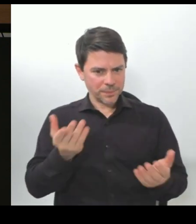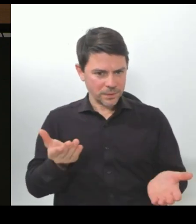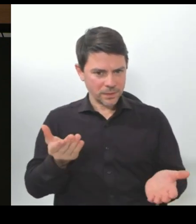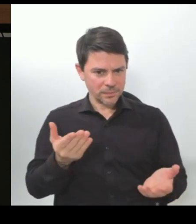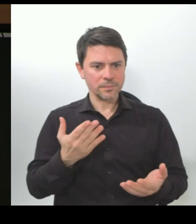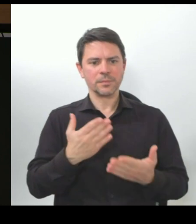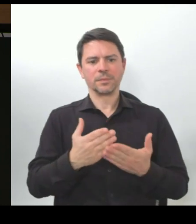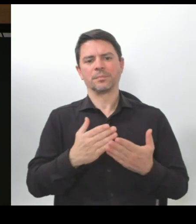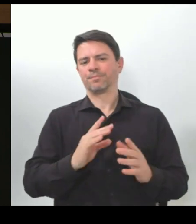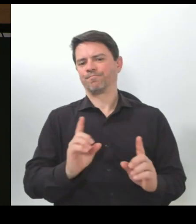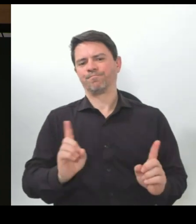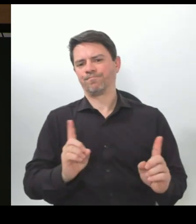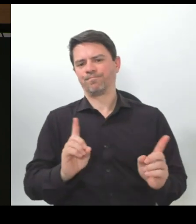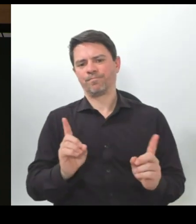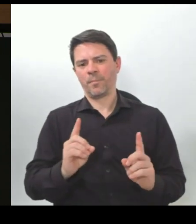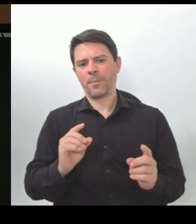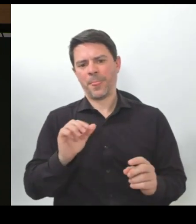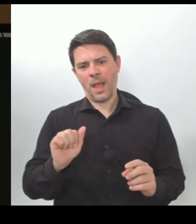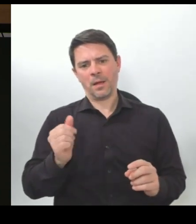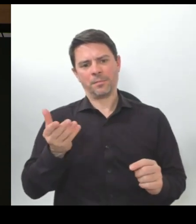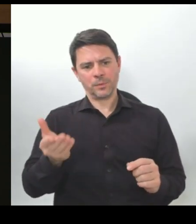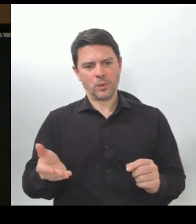es Ihnen danken. Vielen Dank.(Beifall) (Rednerwechsel)